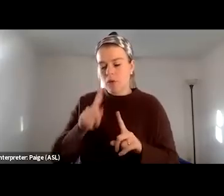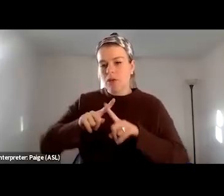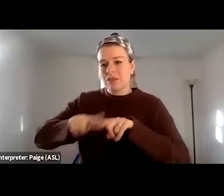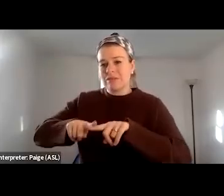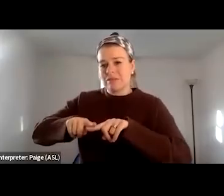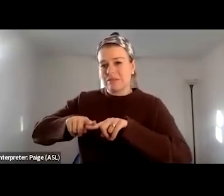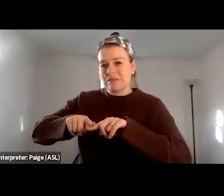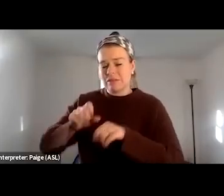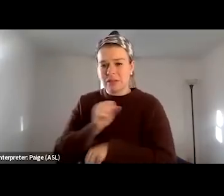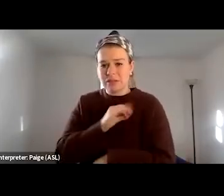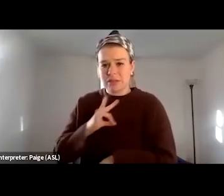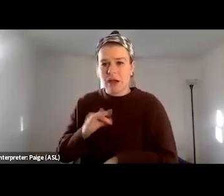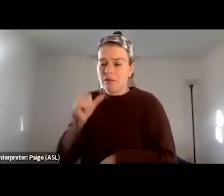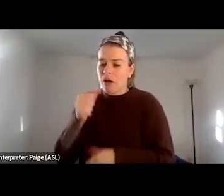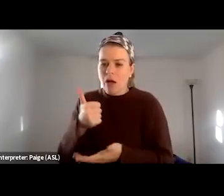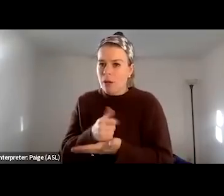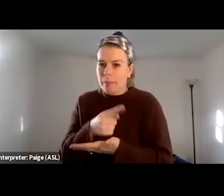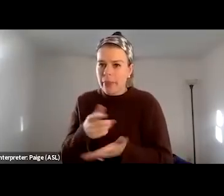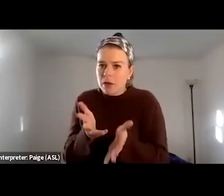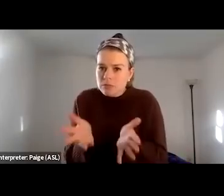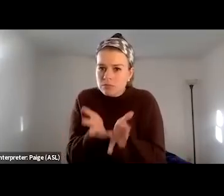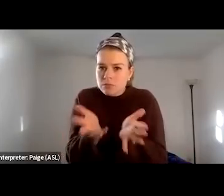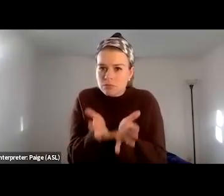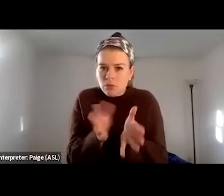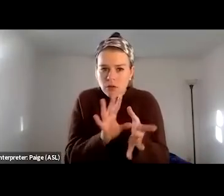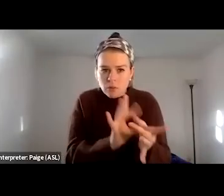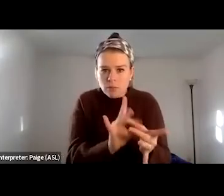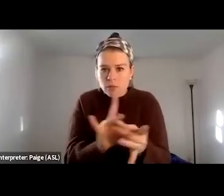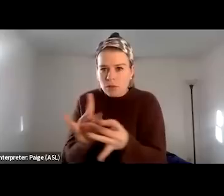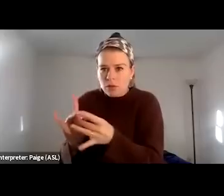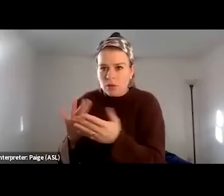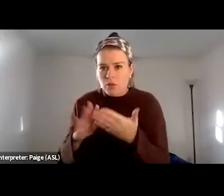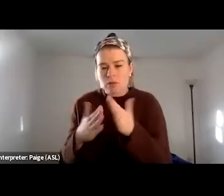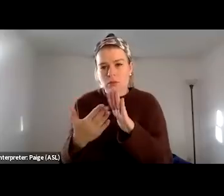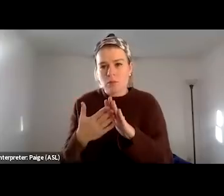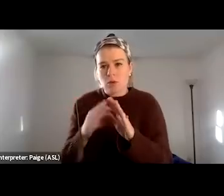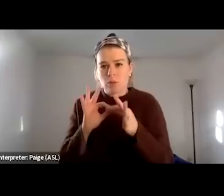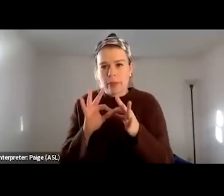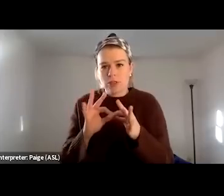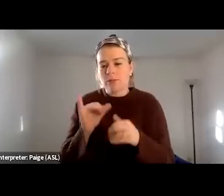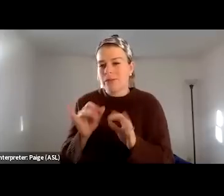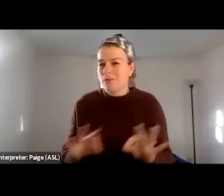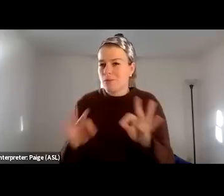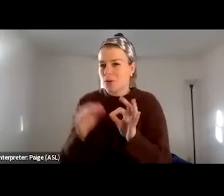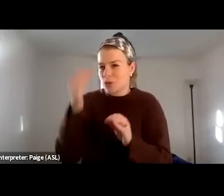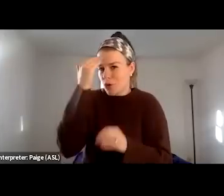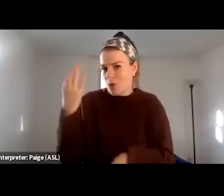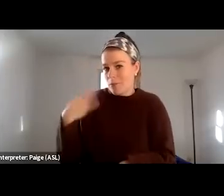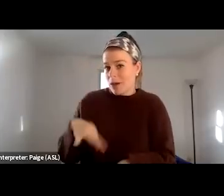en lugar de ayudarlas a formar relaciones en la comunidad. Es importante saber tanto el papel beneficioso que el personal de salud mental puede desempeñar